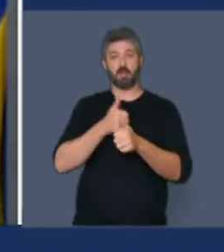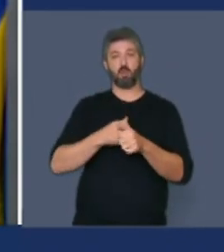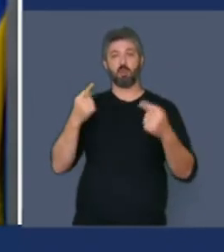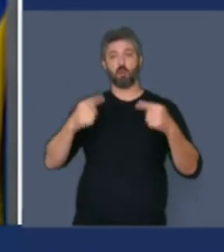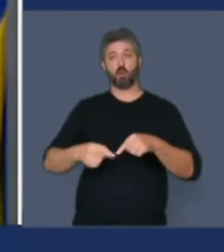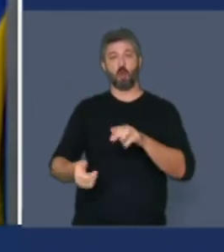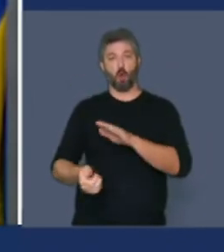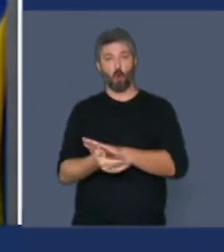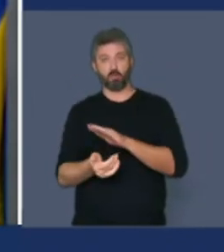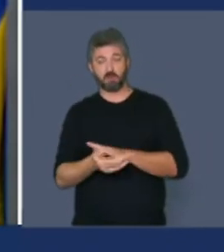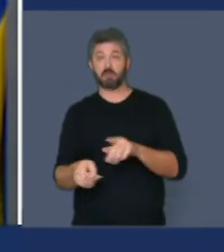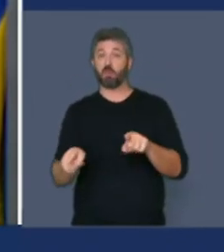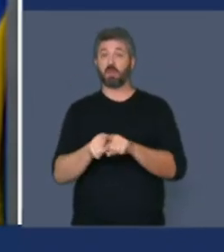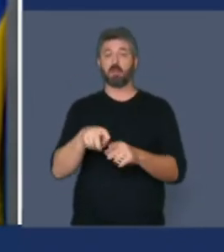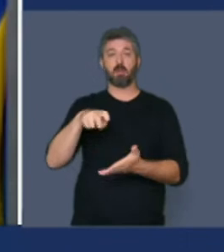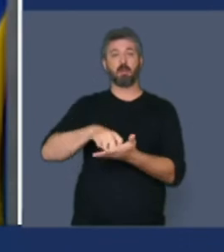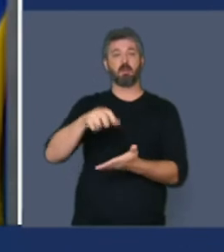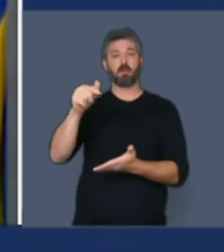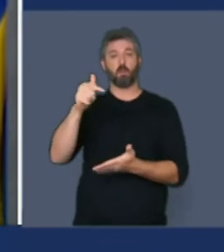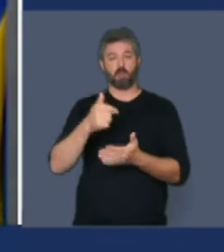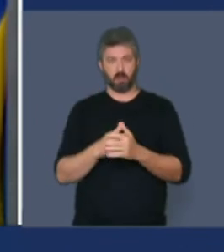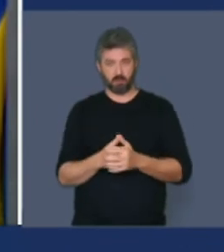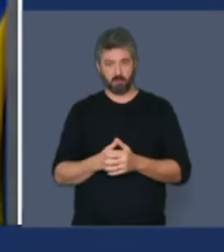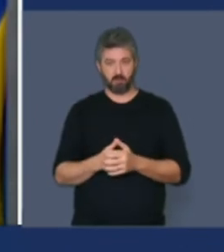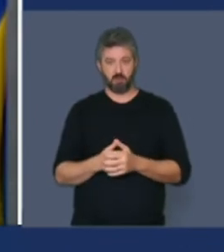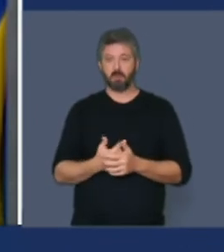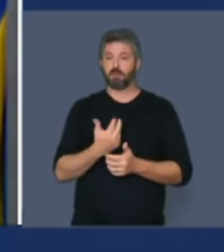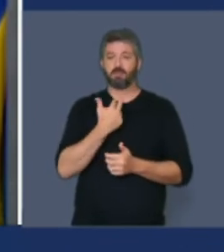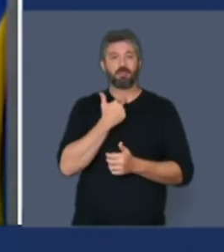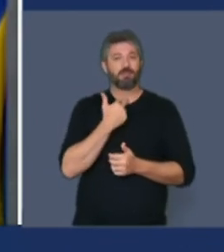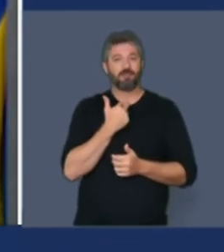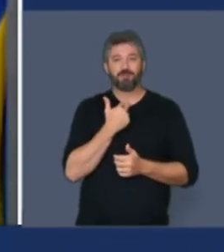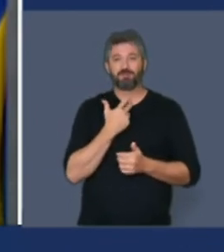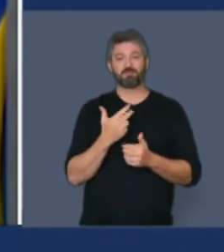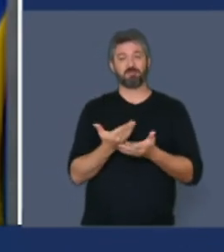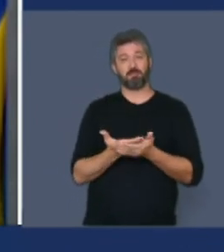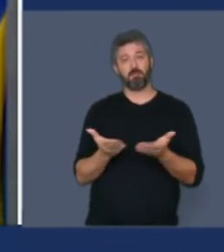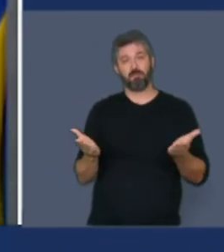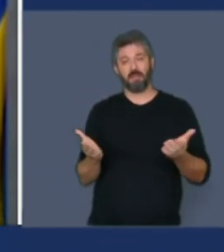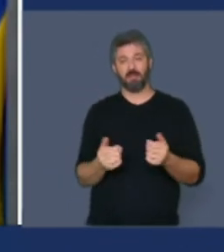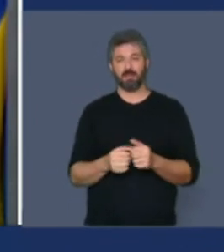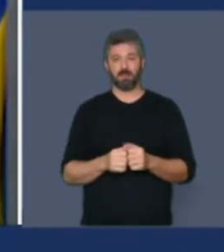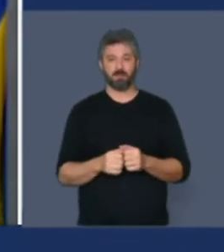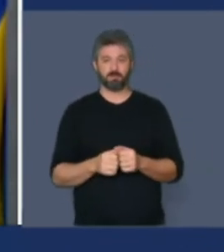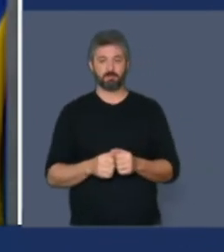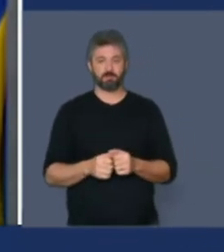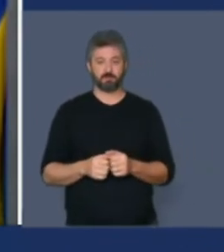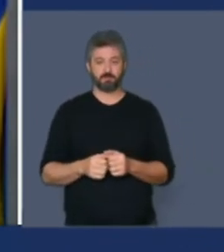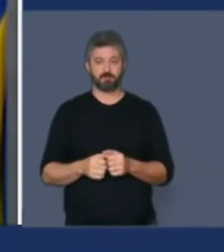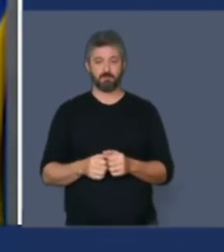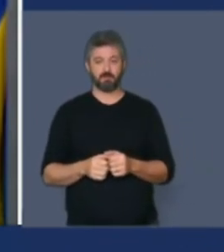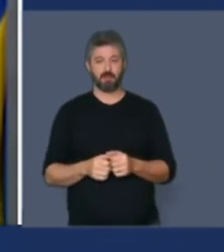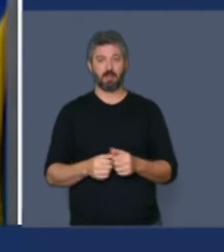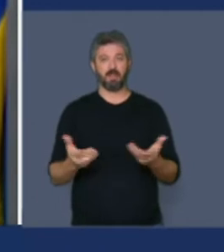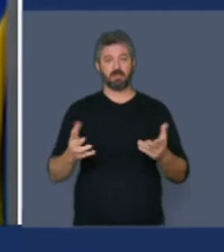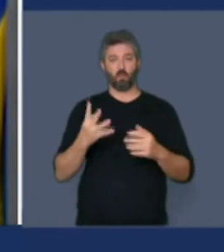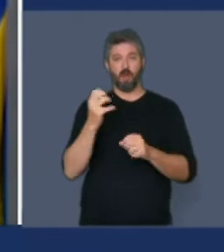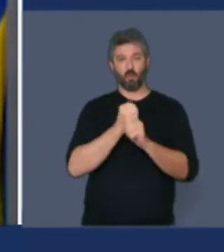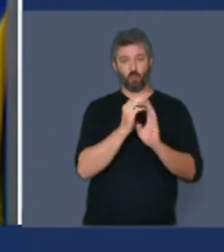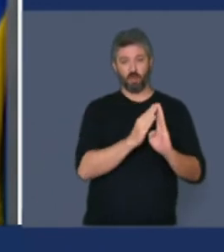IMPUNIDADE. NÃO PODEMOS PERDER A... PERDER A LEGISLATURA, NÃO VOTANDO TEMAS QUE FORAM FUNDAMENTAIS